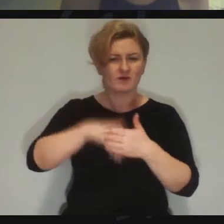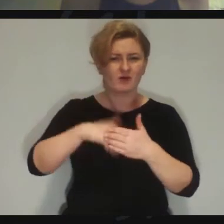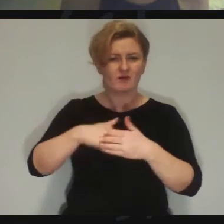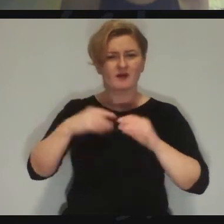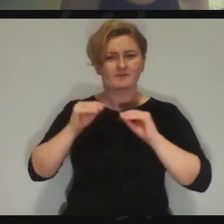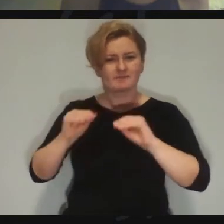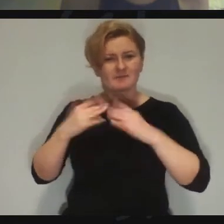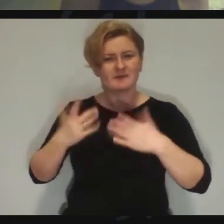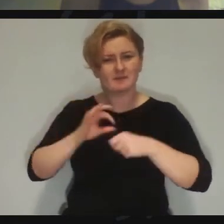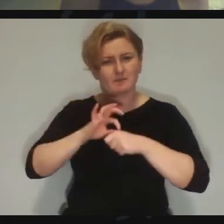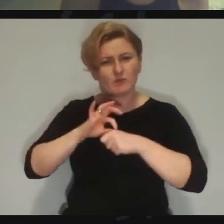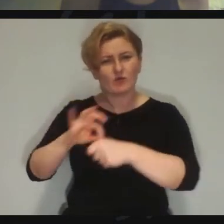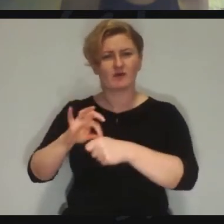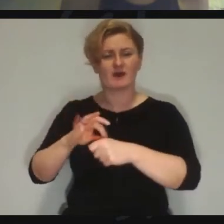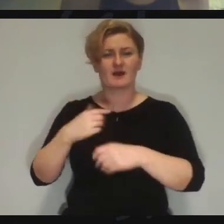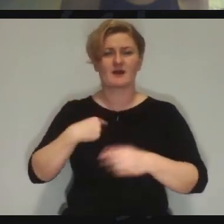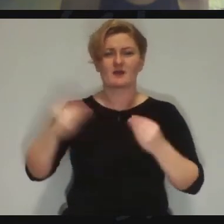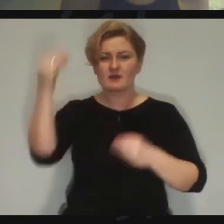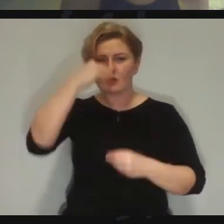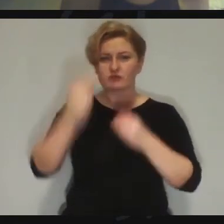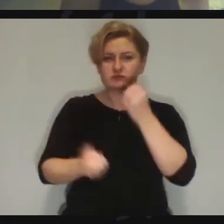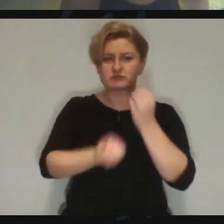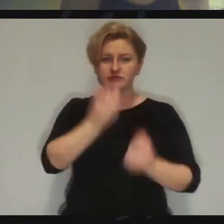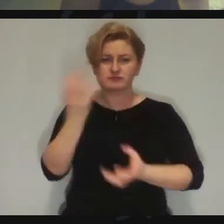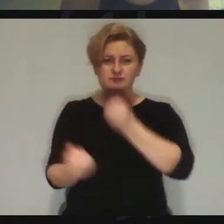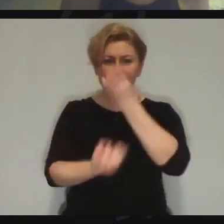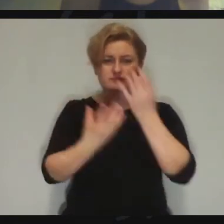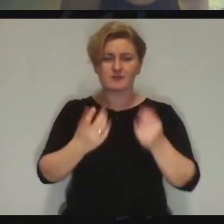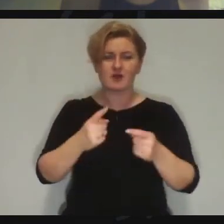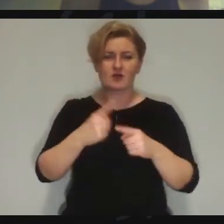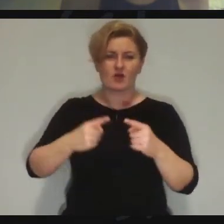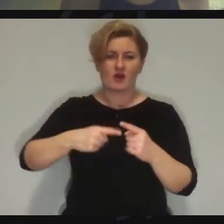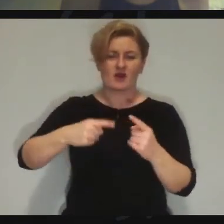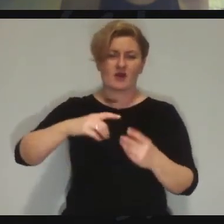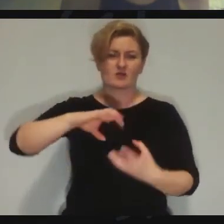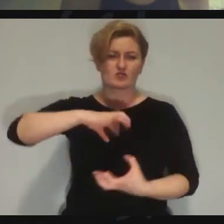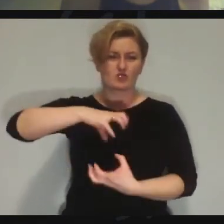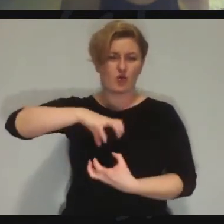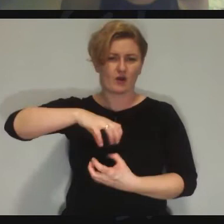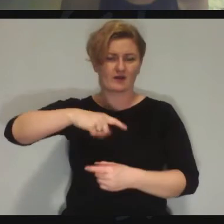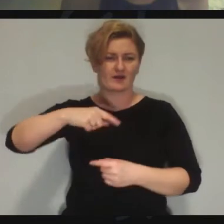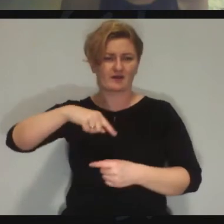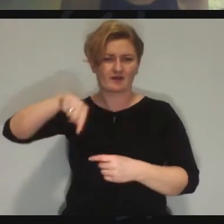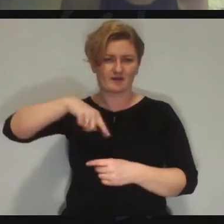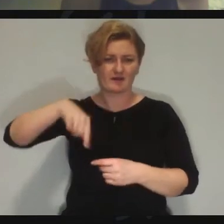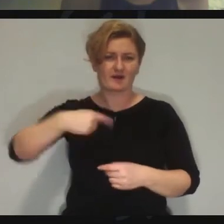Nauczyłam się żonglować, kręcić poi, zaczęłam pokazywać to na zajęciach.